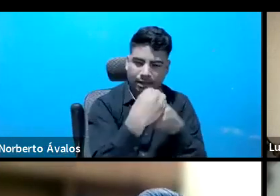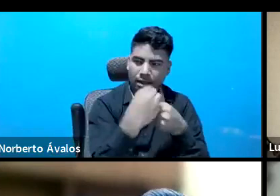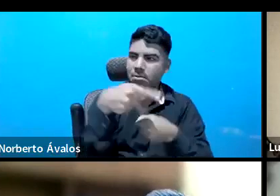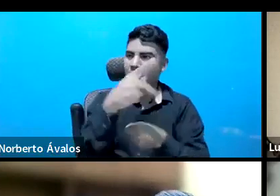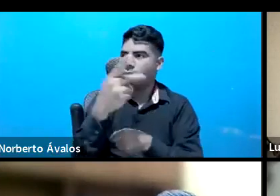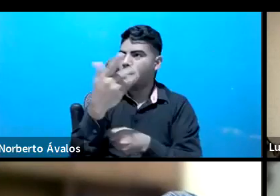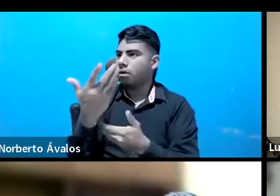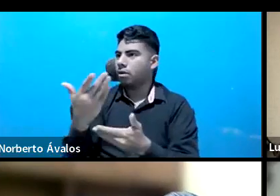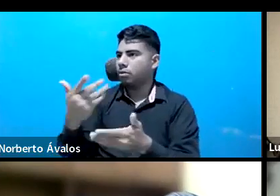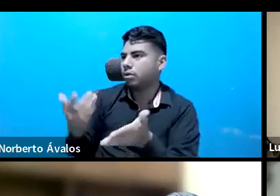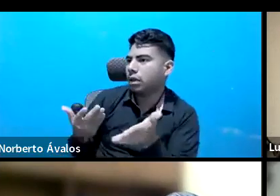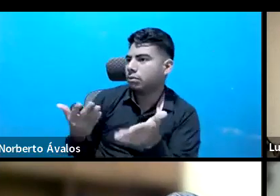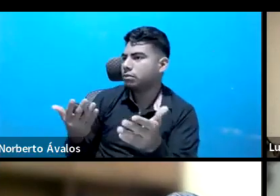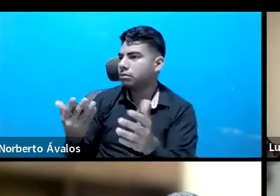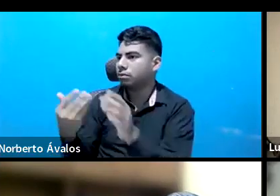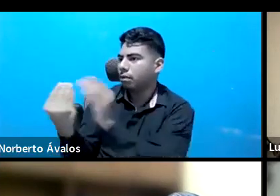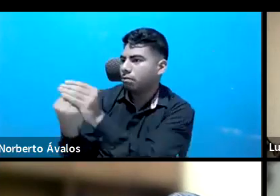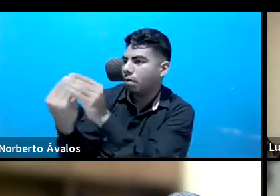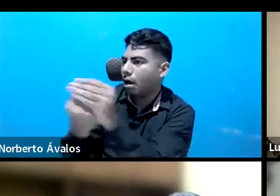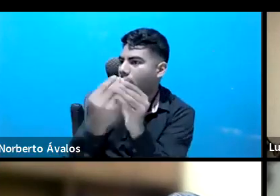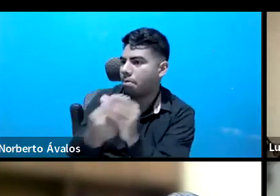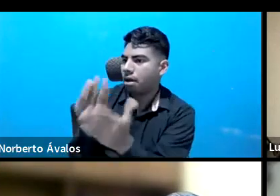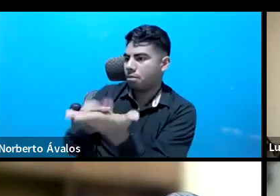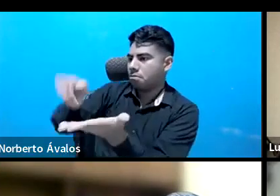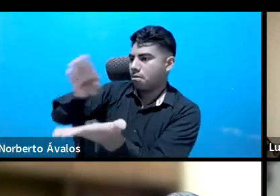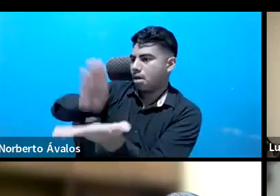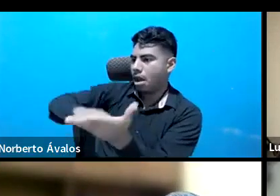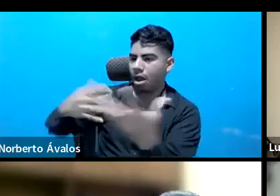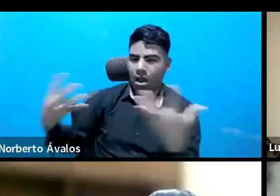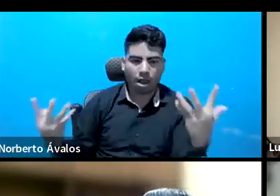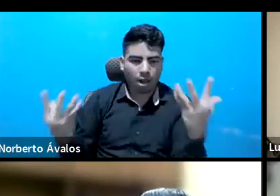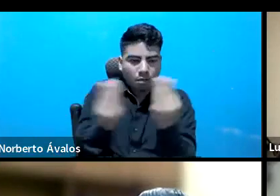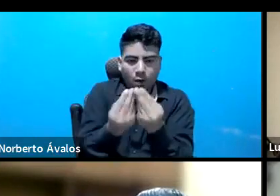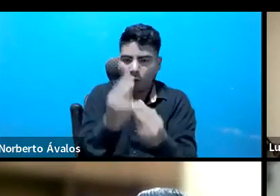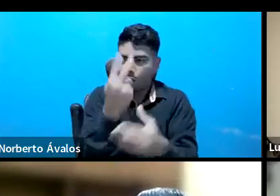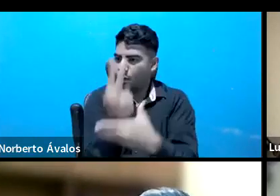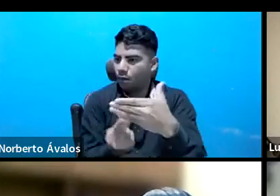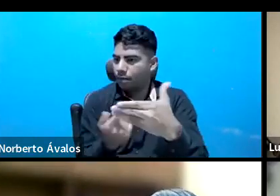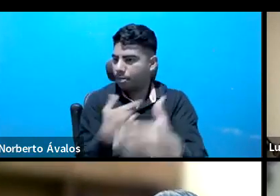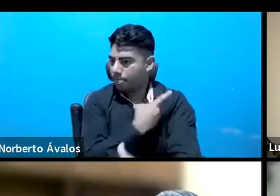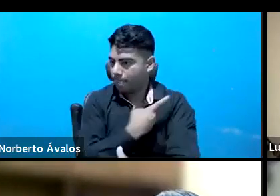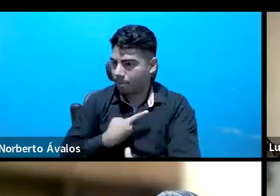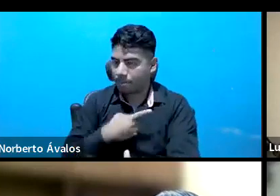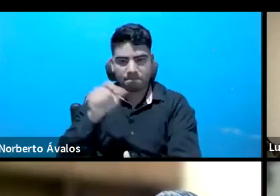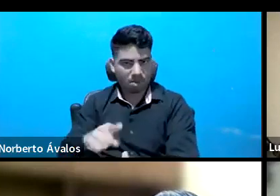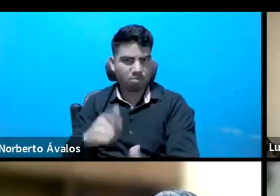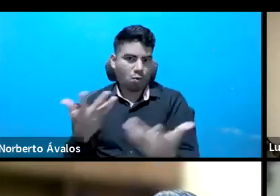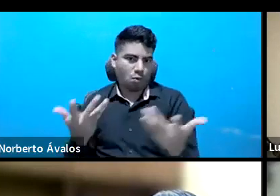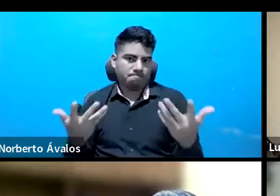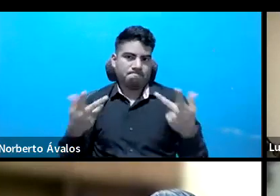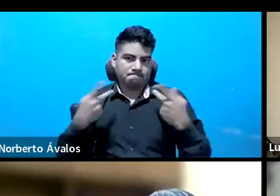ve lado esta idea de la educación bilingüe, y entonces control mediador ontrolan mediadores en lengua de señas para que realmente señas para que realmente acceden